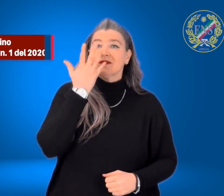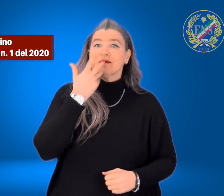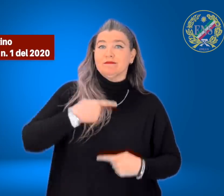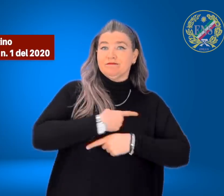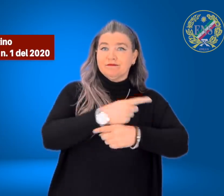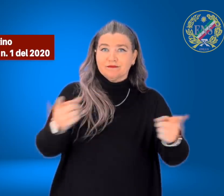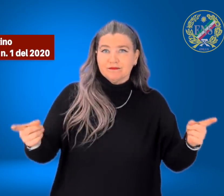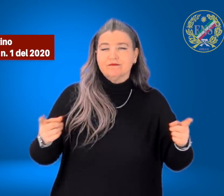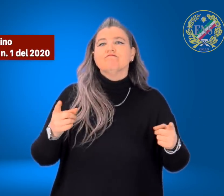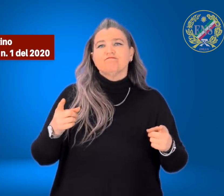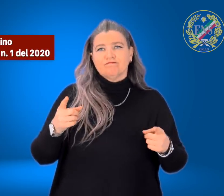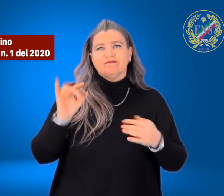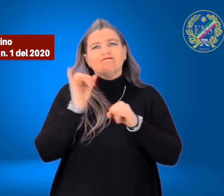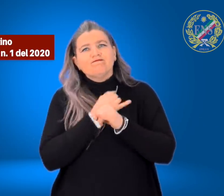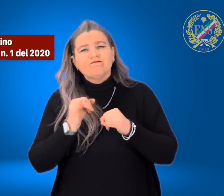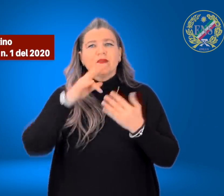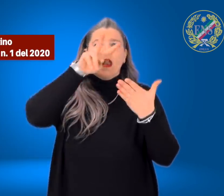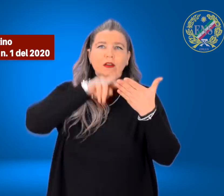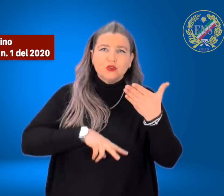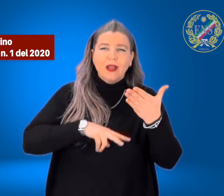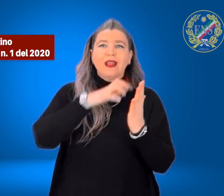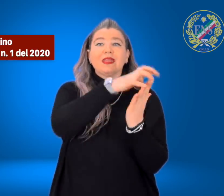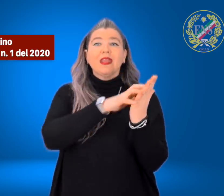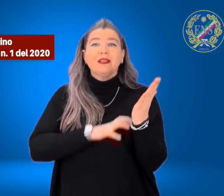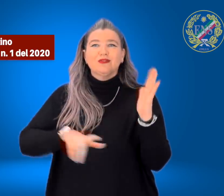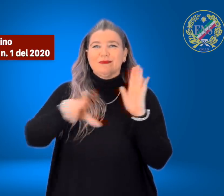Per ulteriori approfondimenti si allega il testo completo della Legge 27 dicembre 2019, n. 160